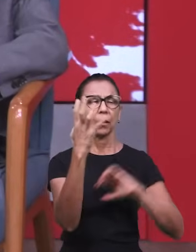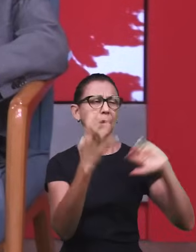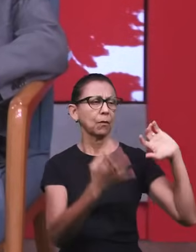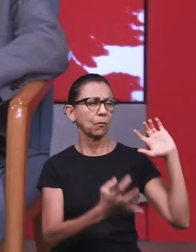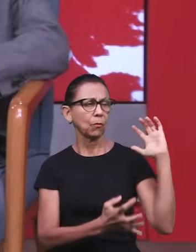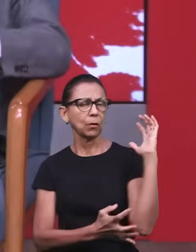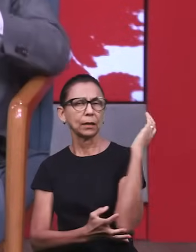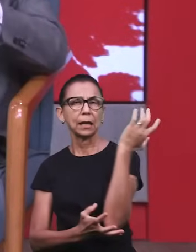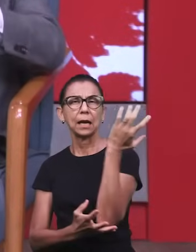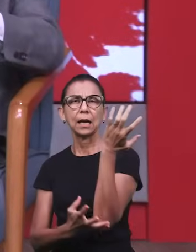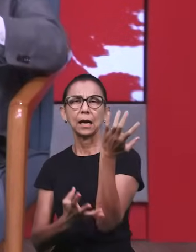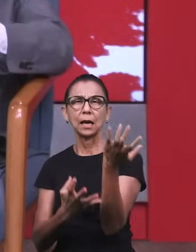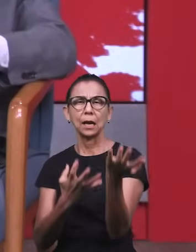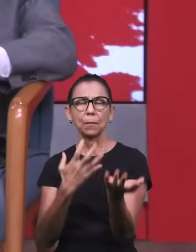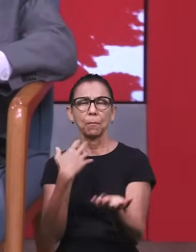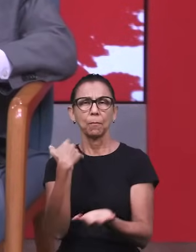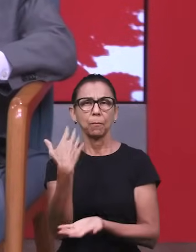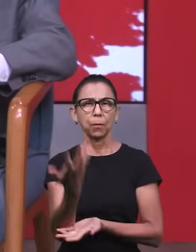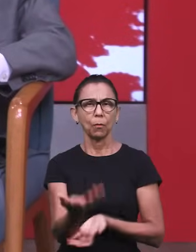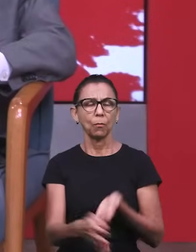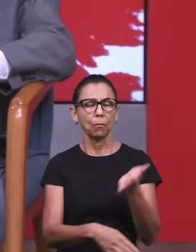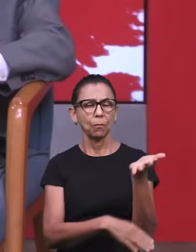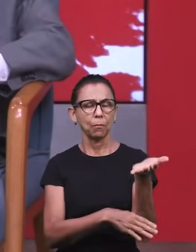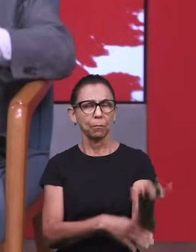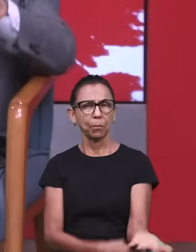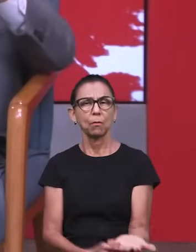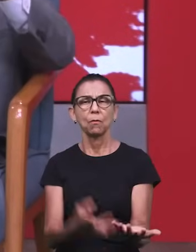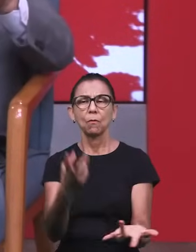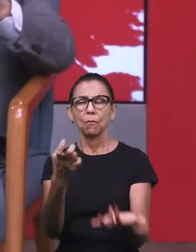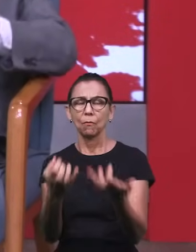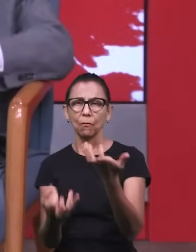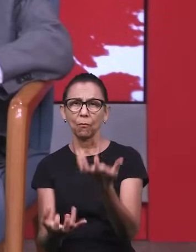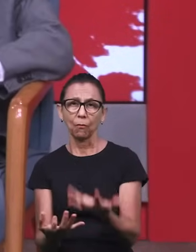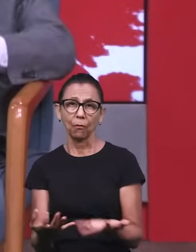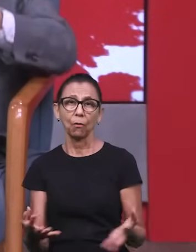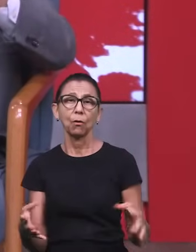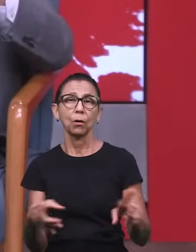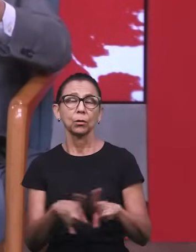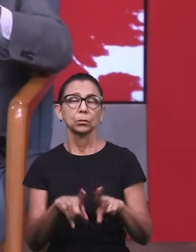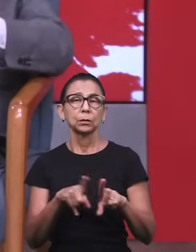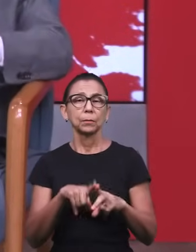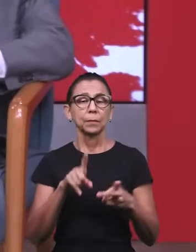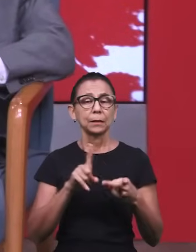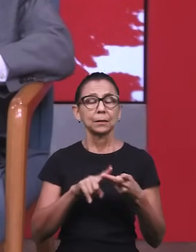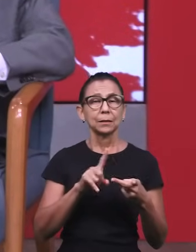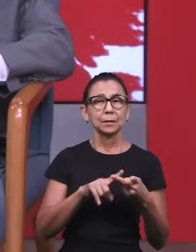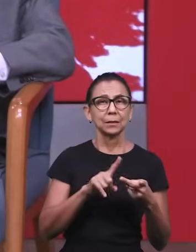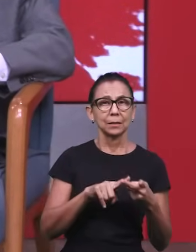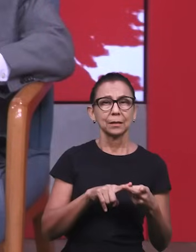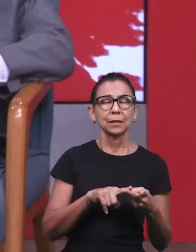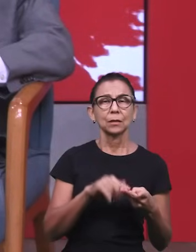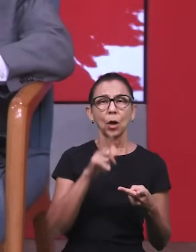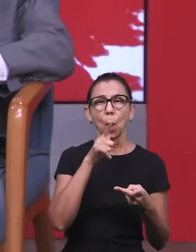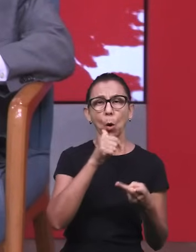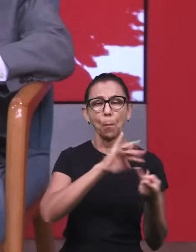florestas a segunda sobre os mares aquilo que a ciência fala as pesquisas do desaparecimento dos